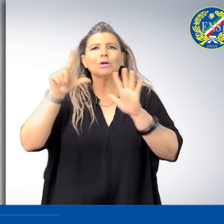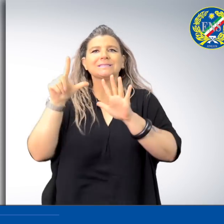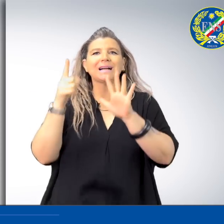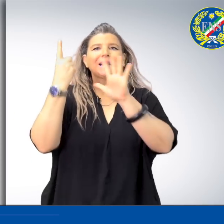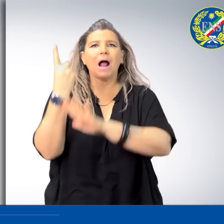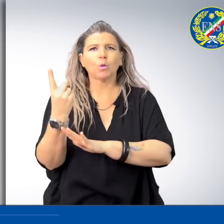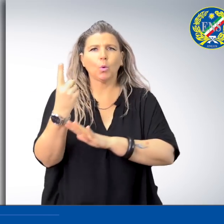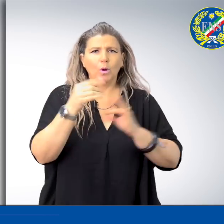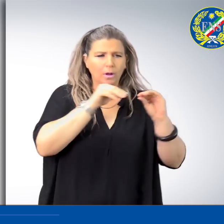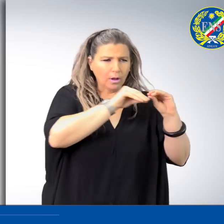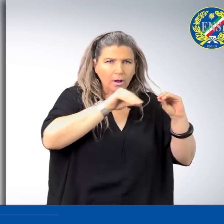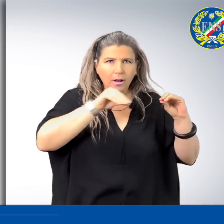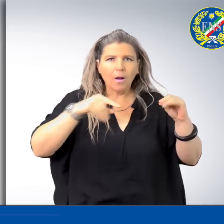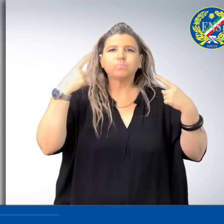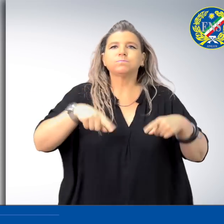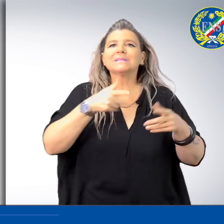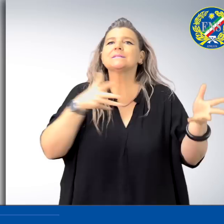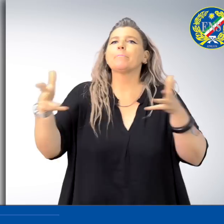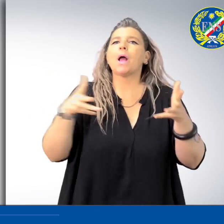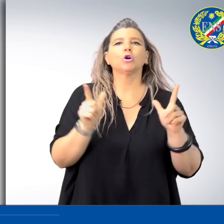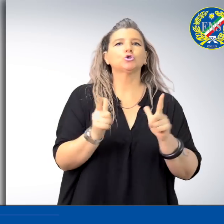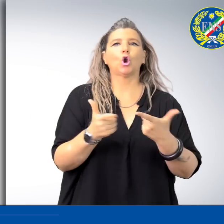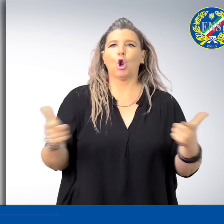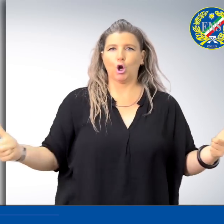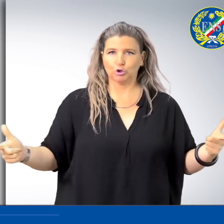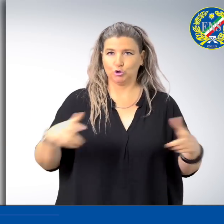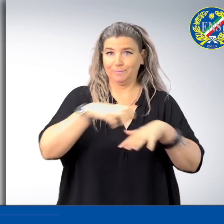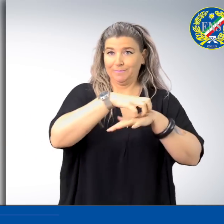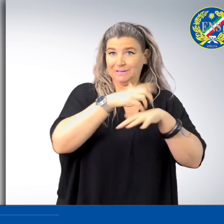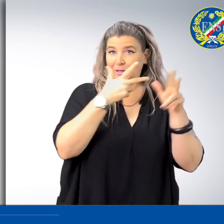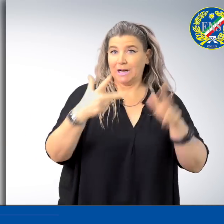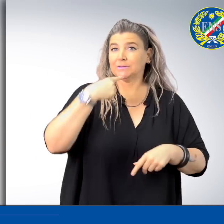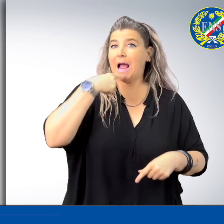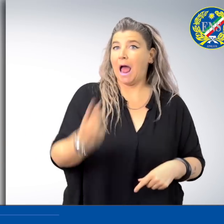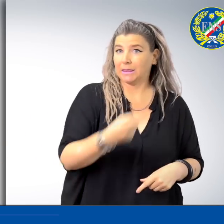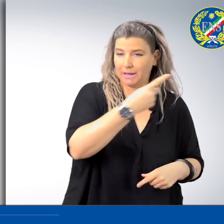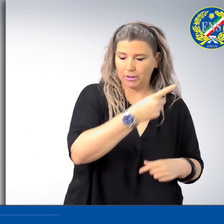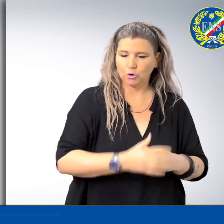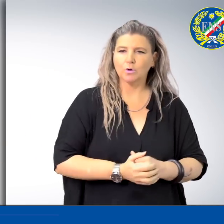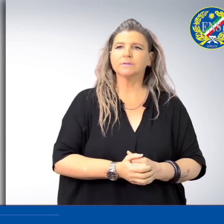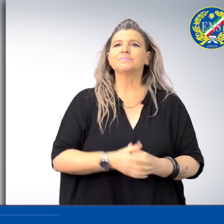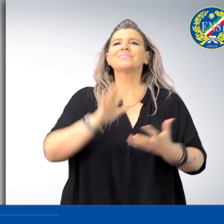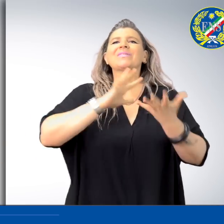numero del duplicato il codice 71. Per motivi di spazio non vengono inseriti